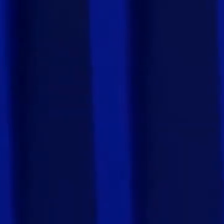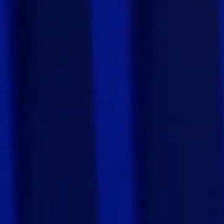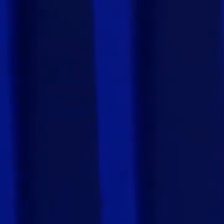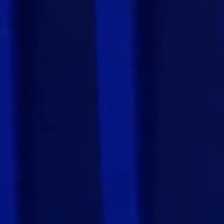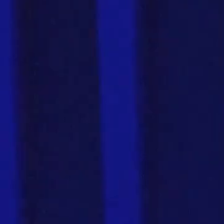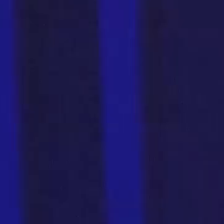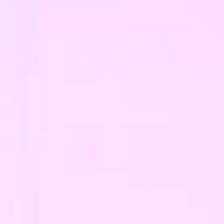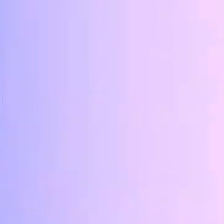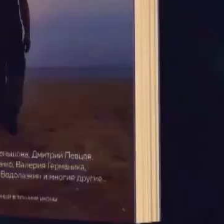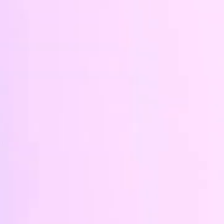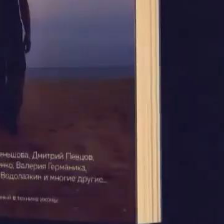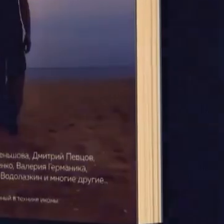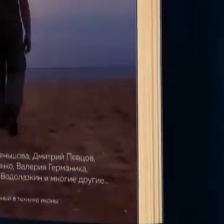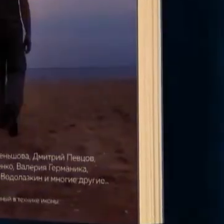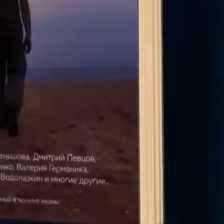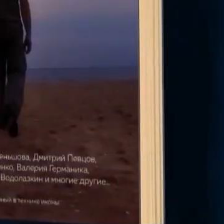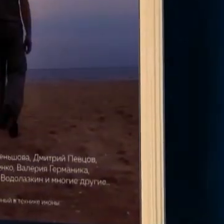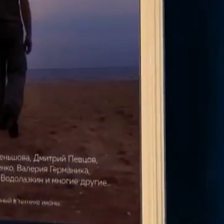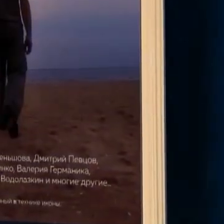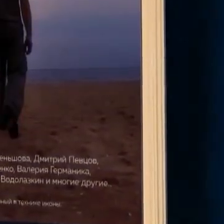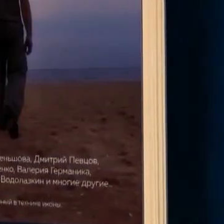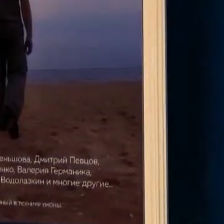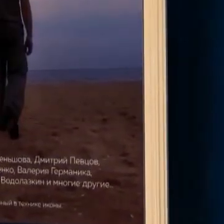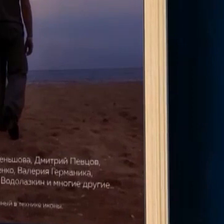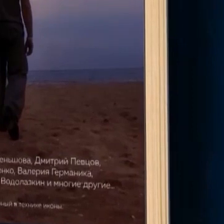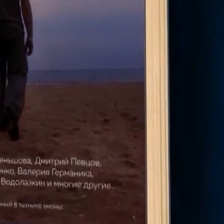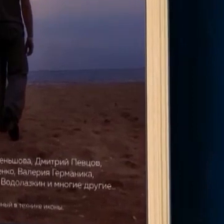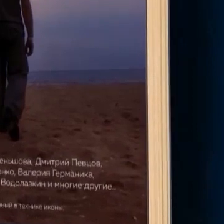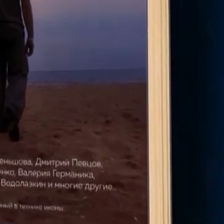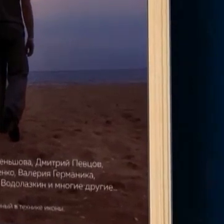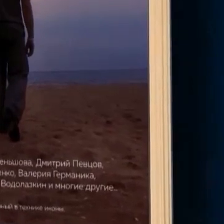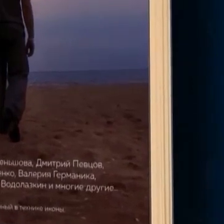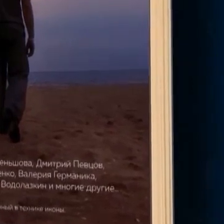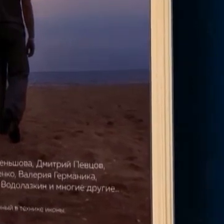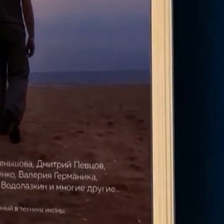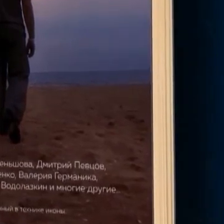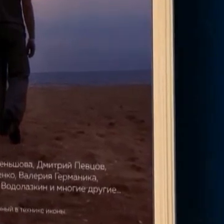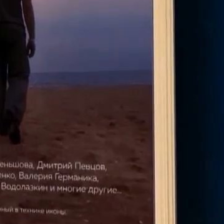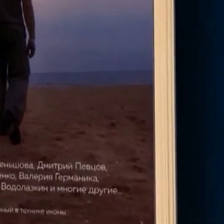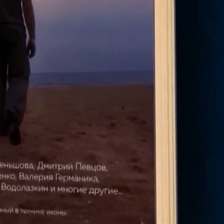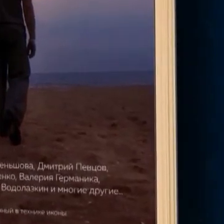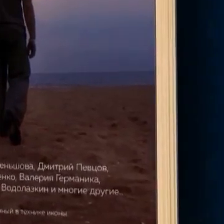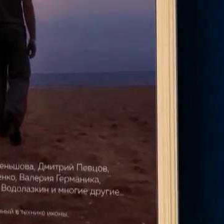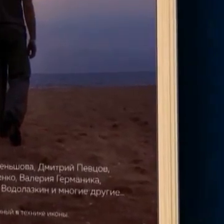не говорили в новой книге телеканала спас собраны избранные интервью Владимира легойды с актерами